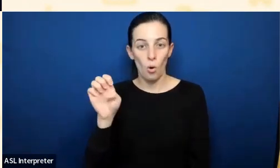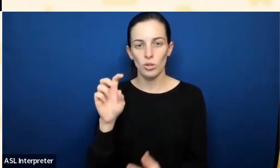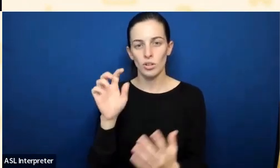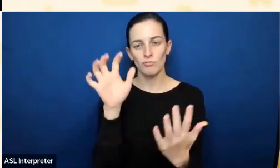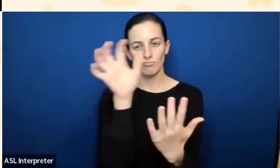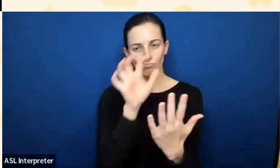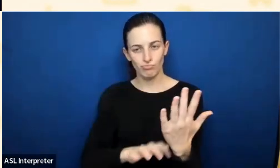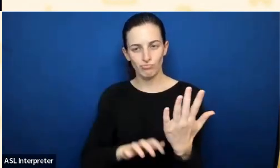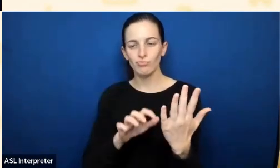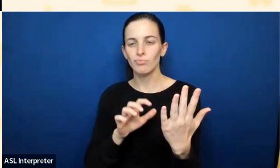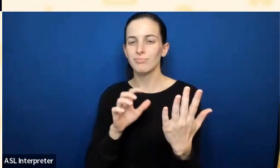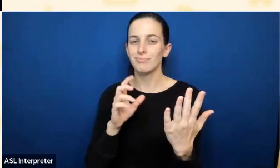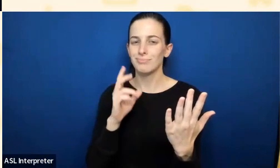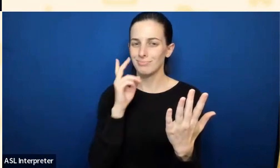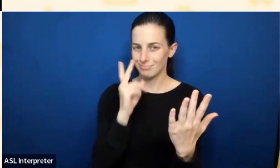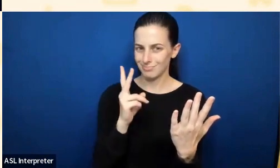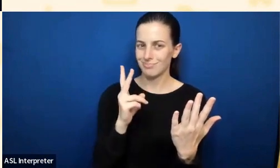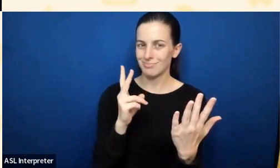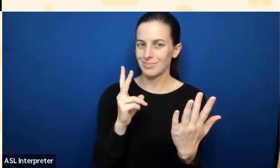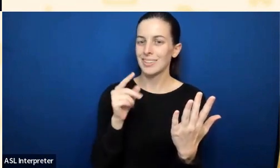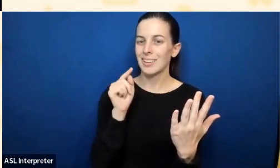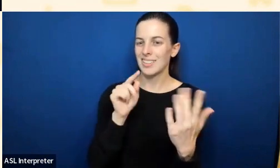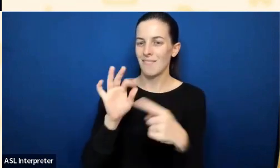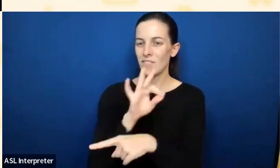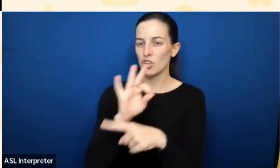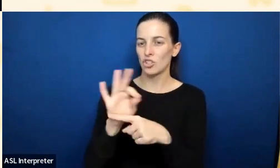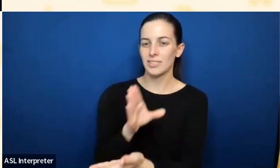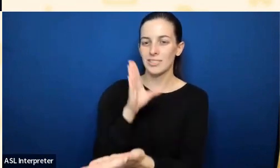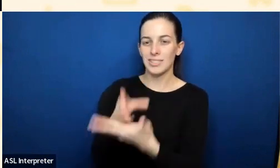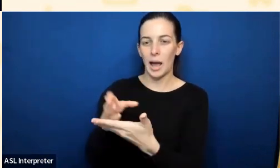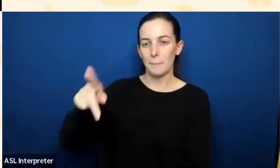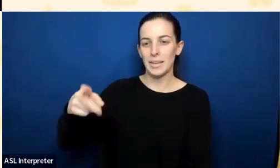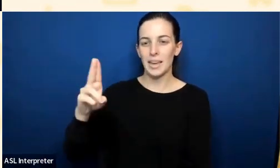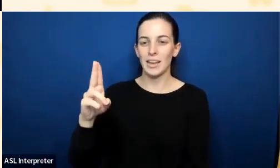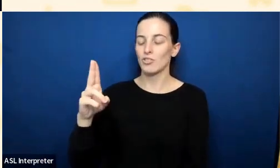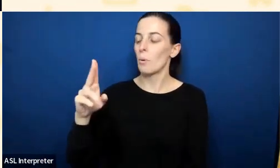a través de este archivo functions.php. Básicamente, lo que estamos haciendo aquí son dos cosas.